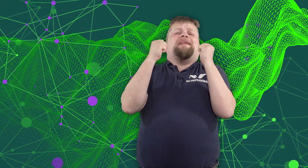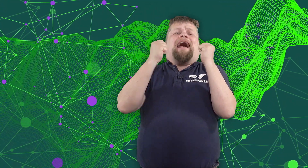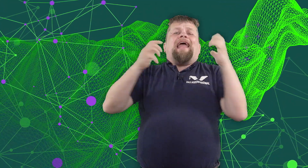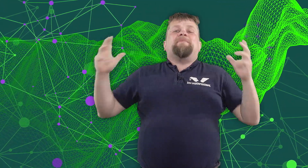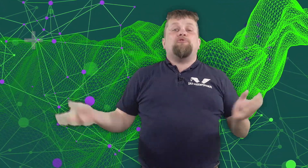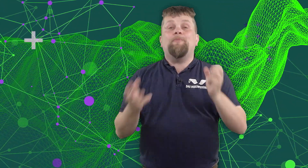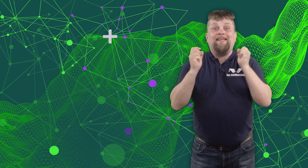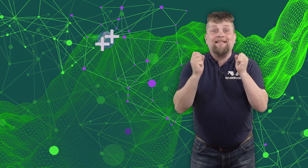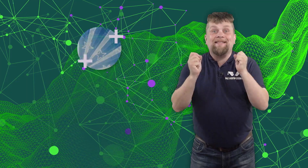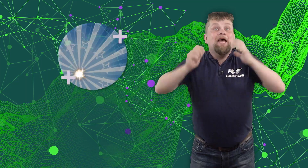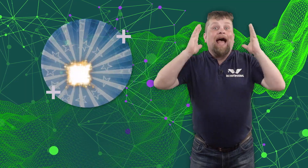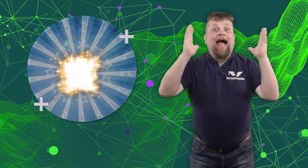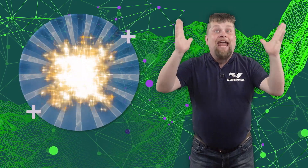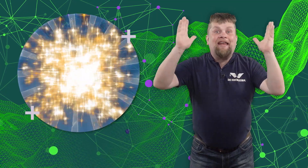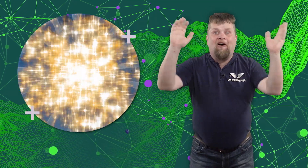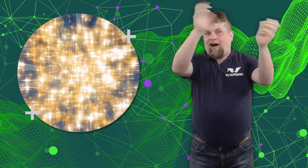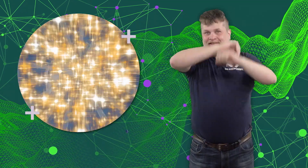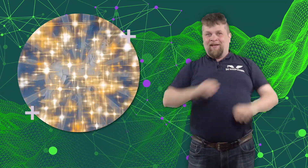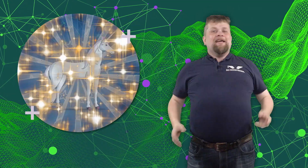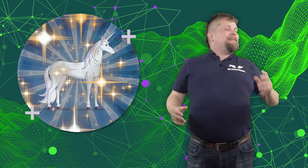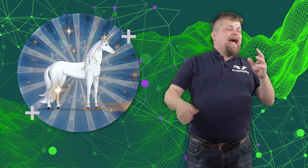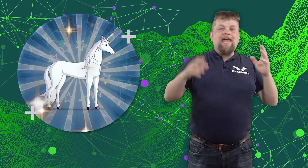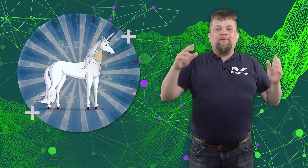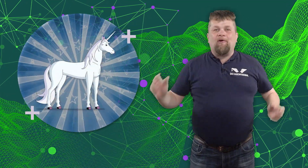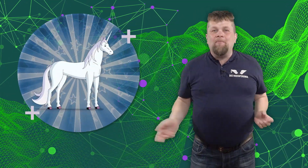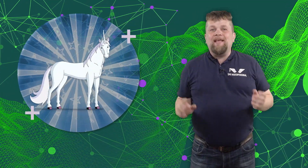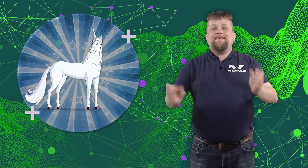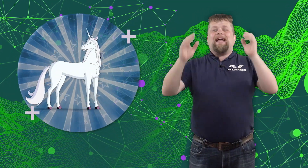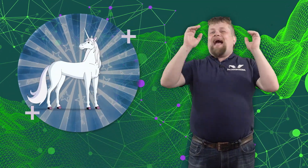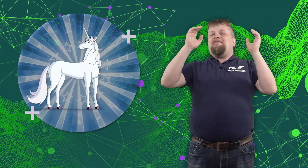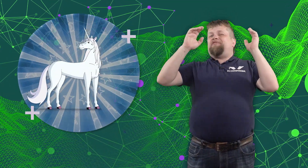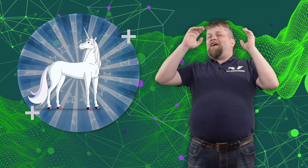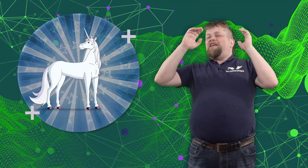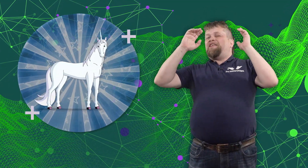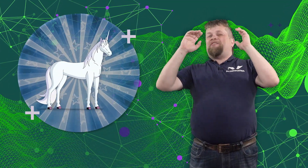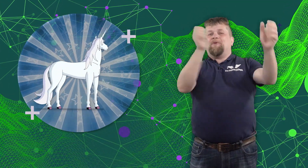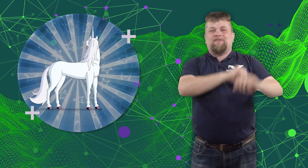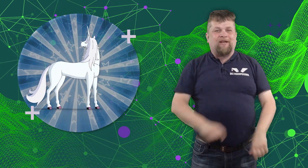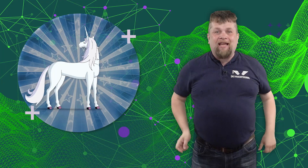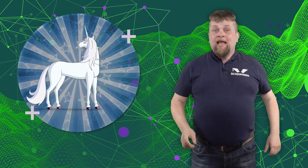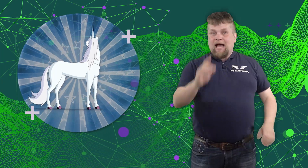ein Geheimnis über das Einhorn. Der Hype darum ist einfach nicht tot zu kriegen.